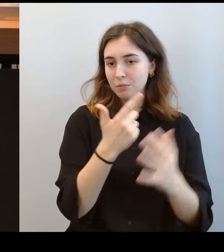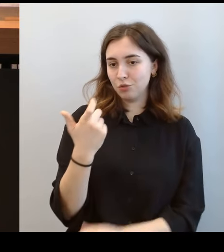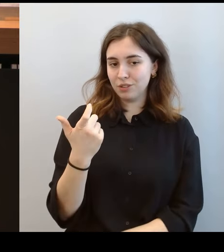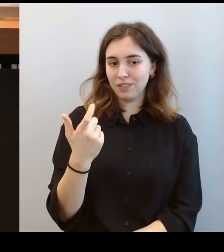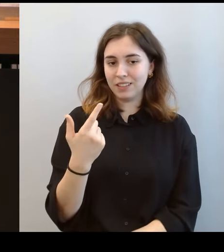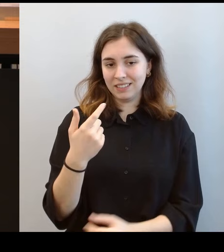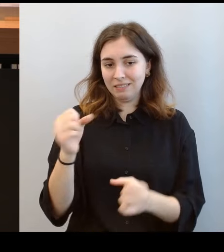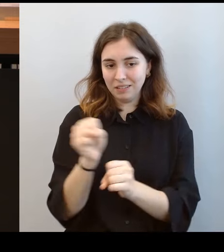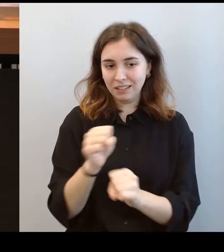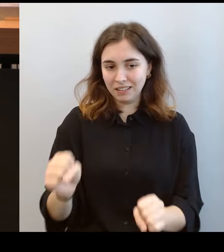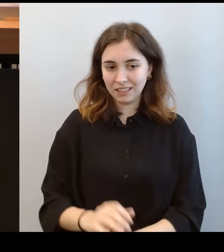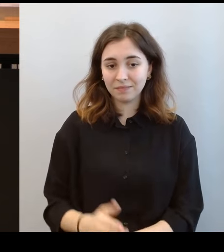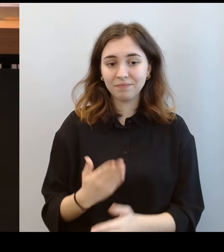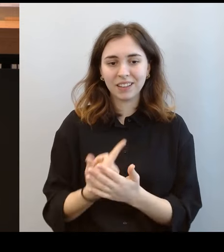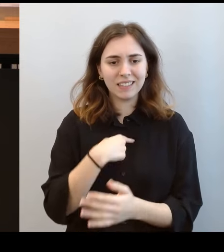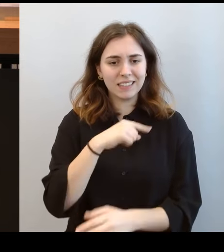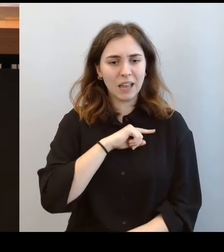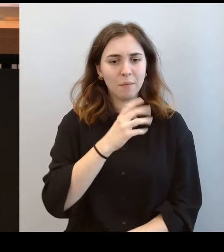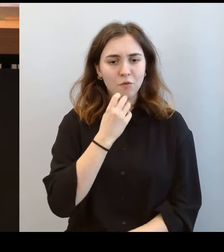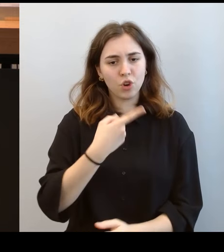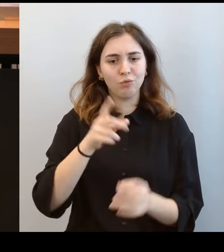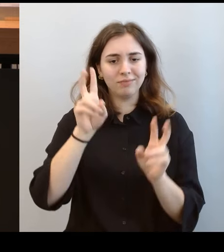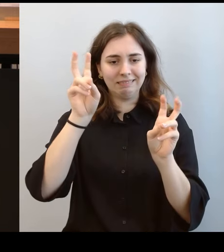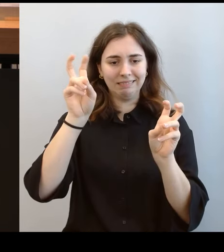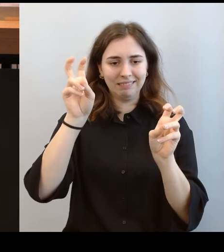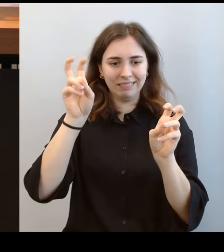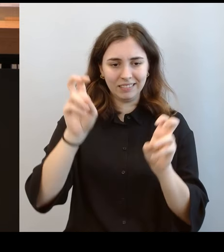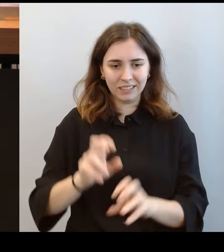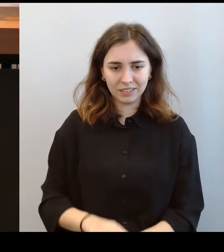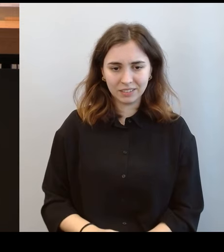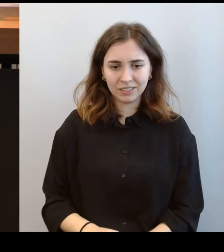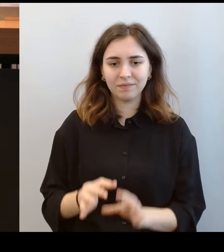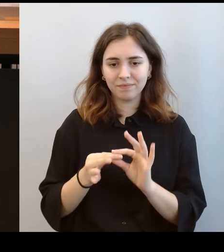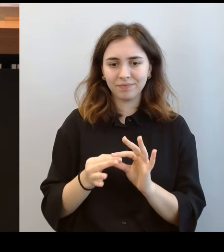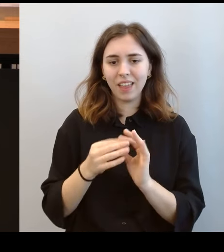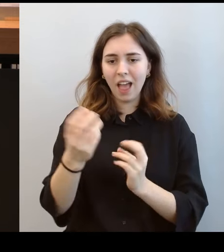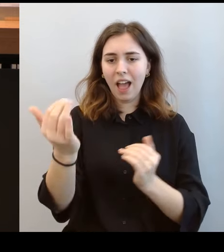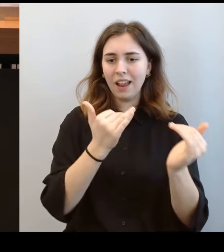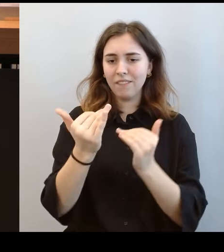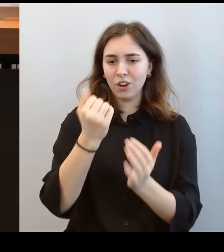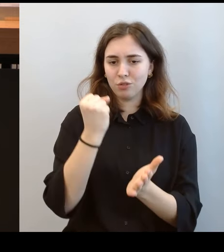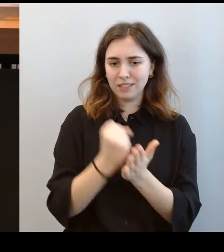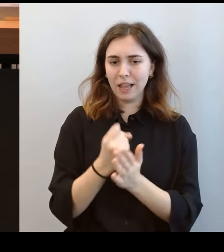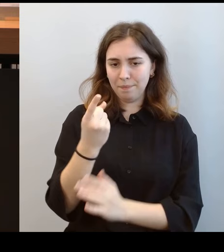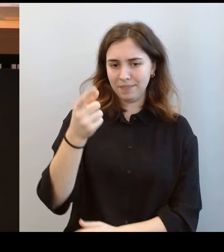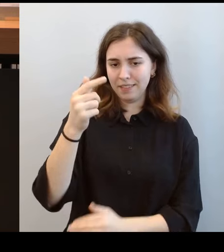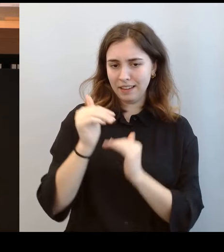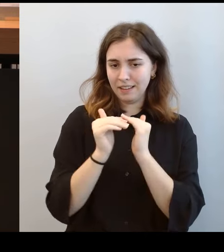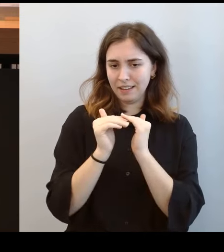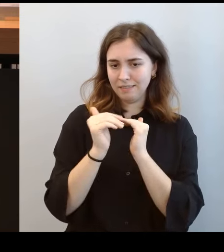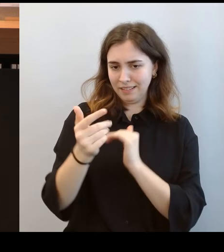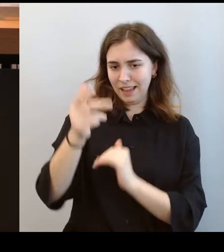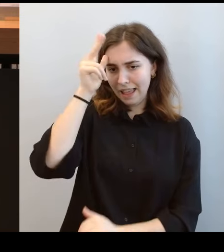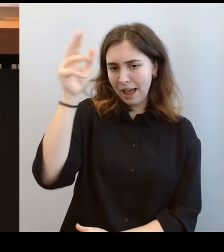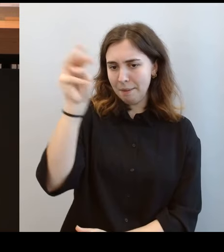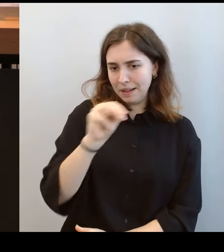hier den Leiter des Landeseinwanderungsamt, Herrn Mazanke, der in einem Interview mit der taz sagt: Wir